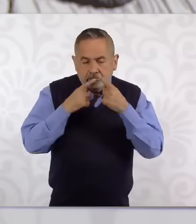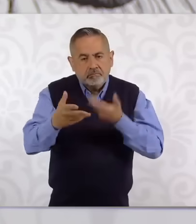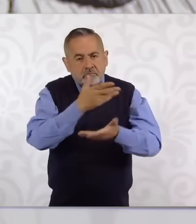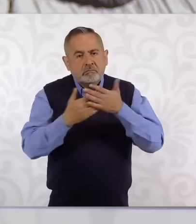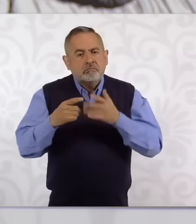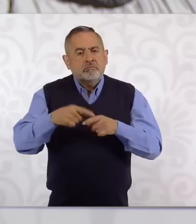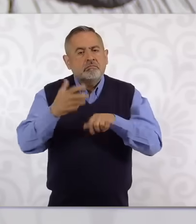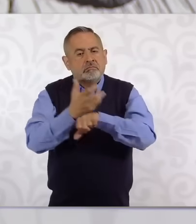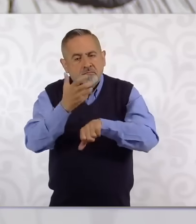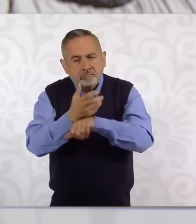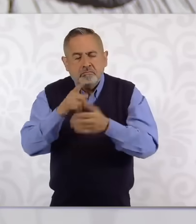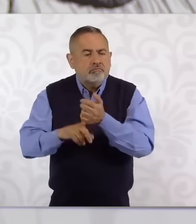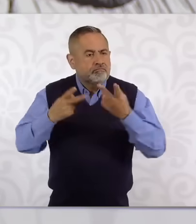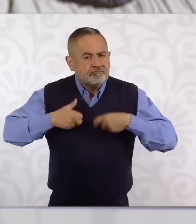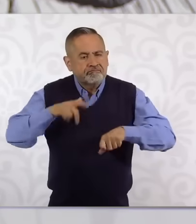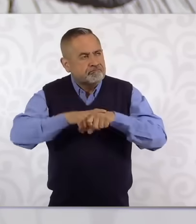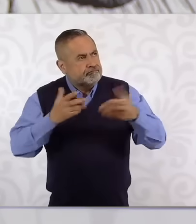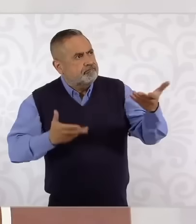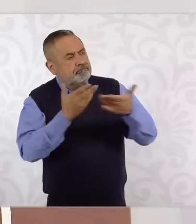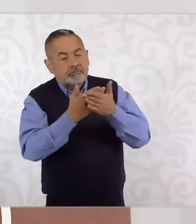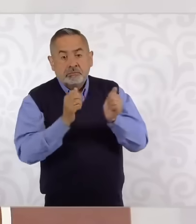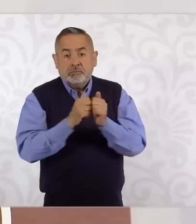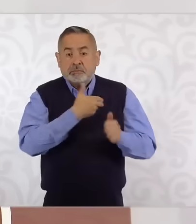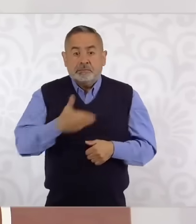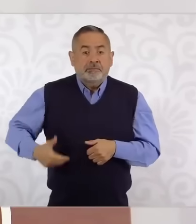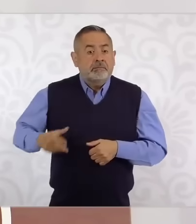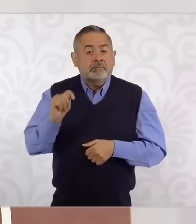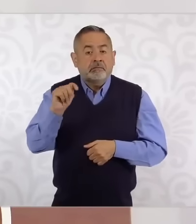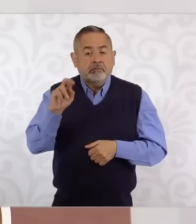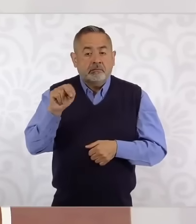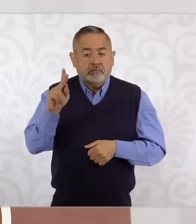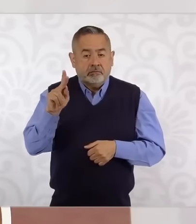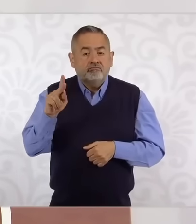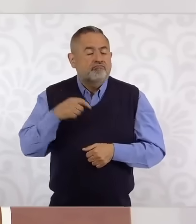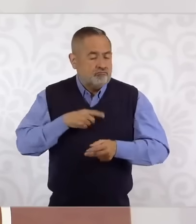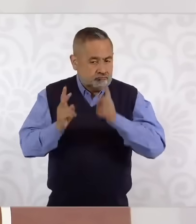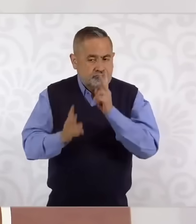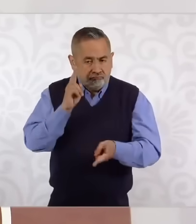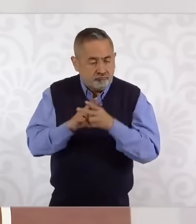tanto de manera personal, cuando hablo con el presidente Trump, como en las mesas de trabajo